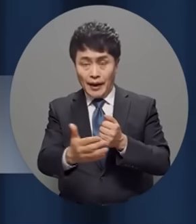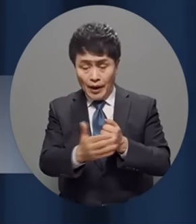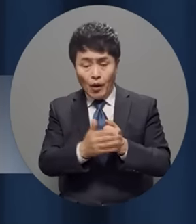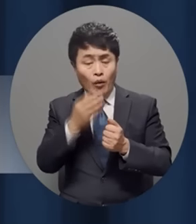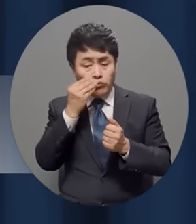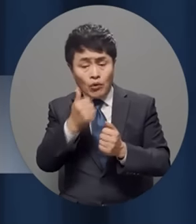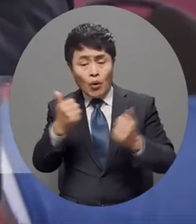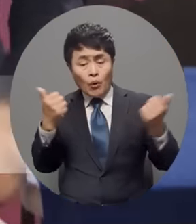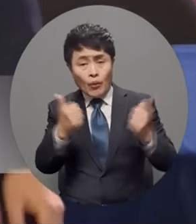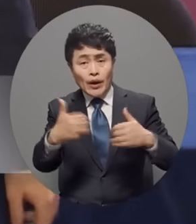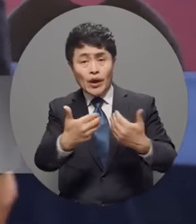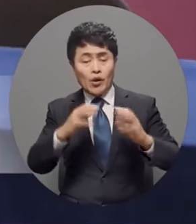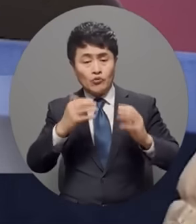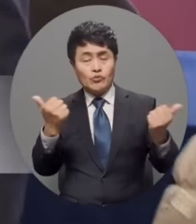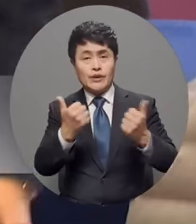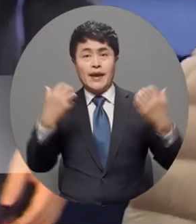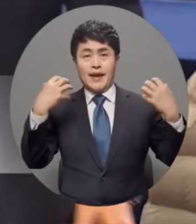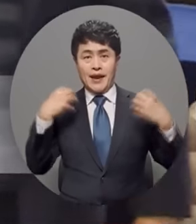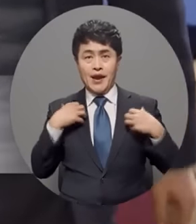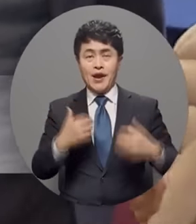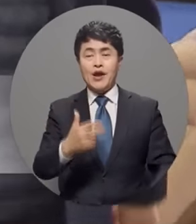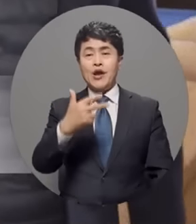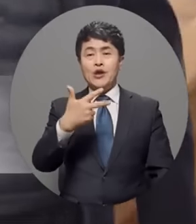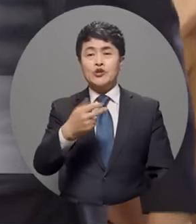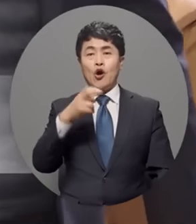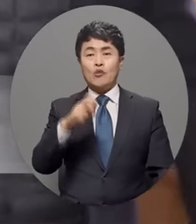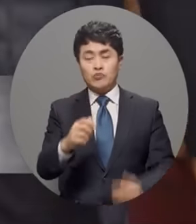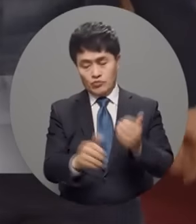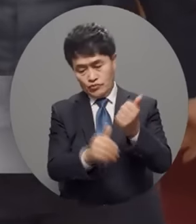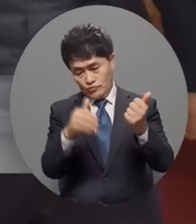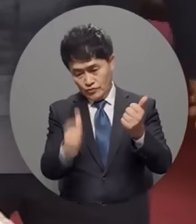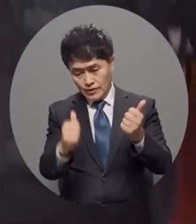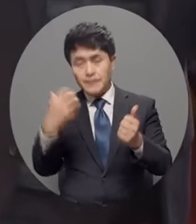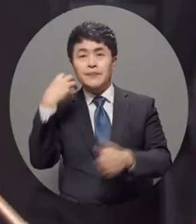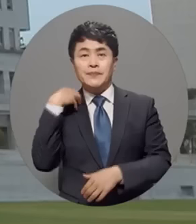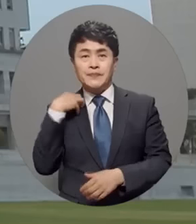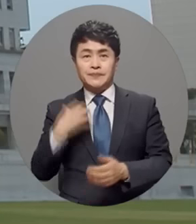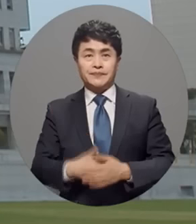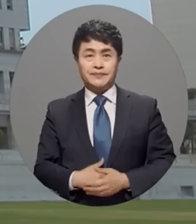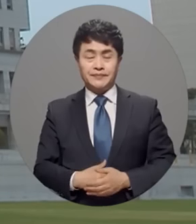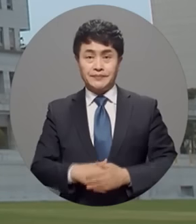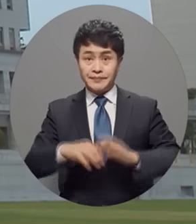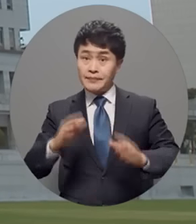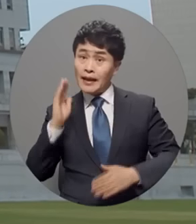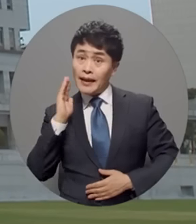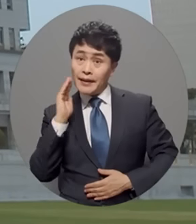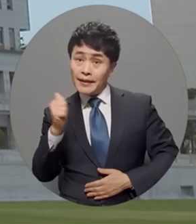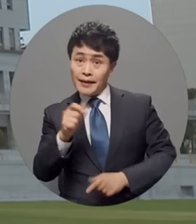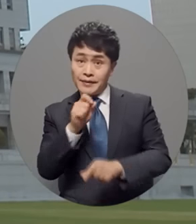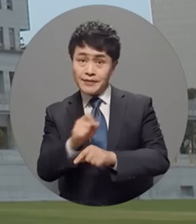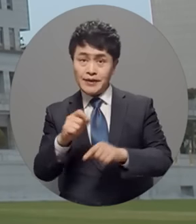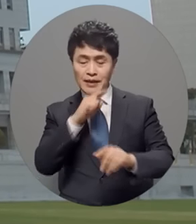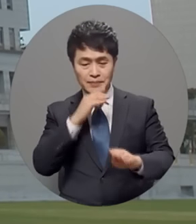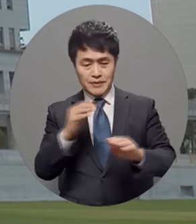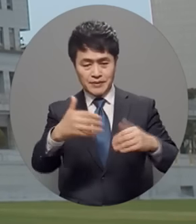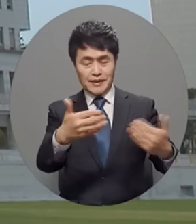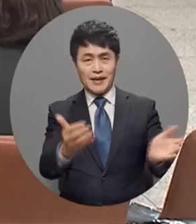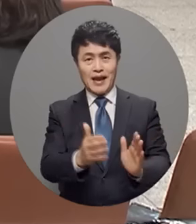밝힌 데다 원활한 협상을 위해 국회와의 관계를 맡아온 정무수석이 나서는 것으로 알려졌습니다.